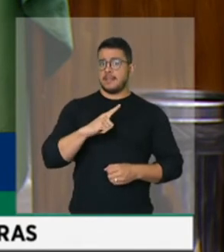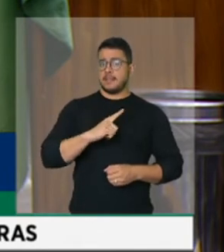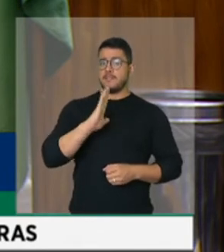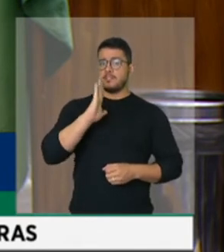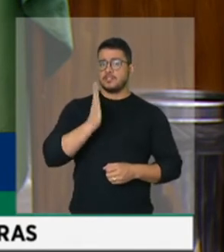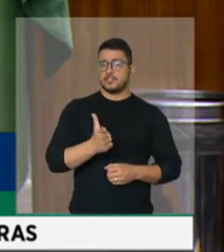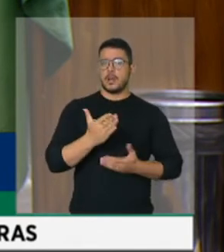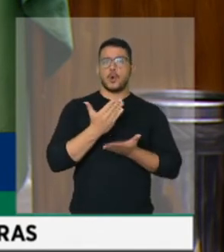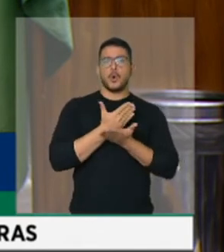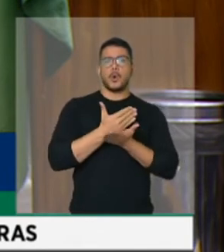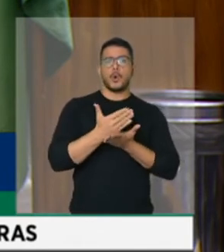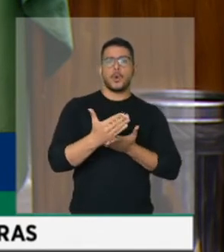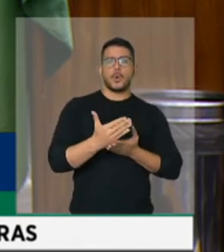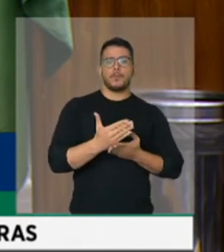ISSO E AQUILO E NÃO É